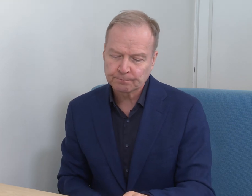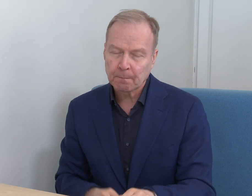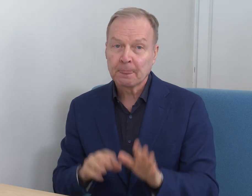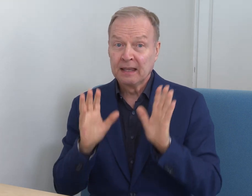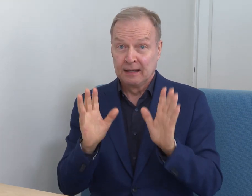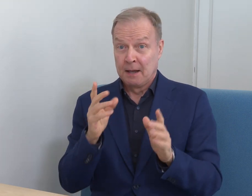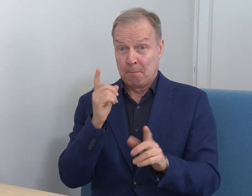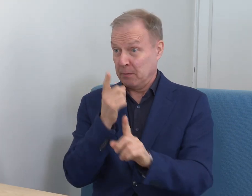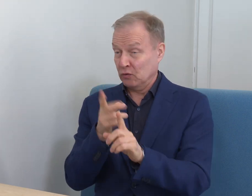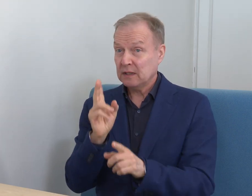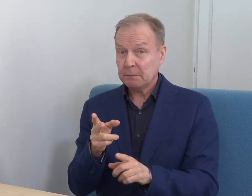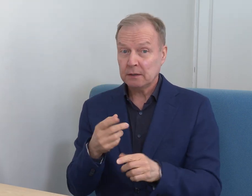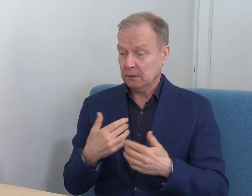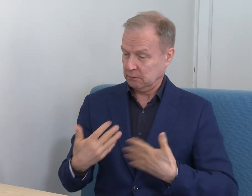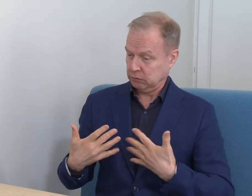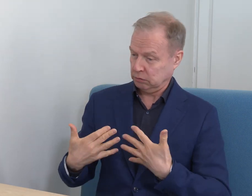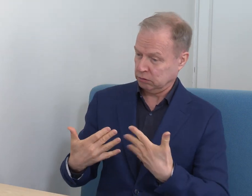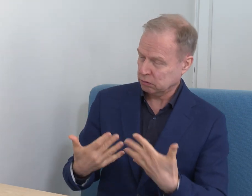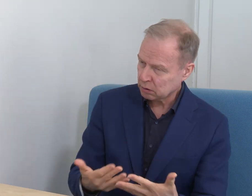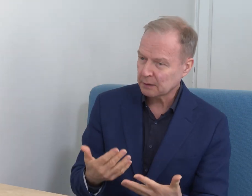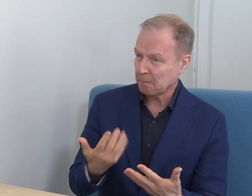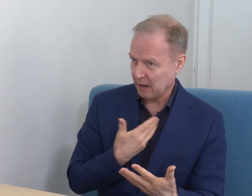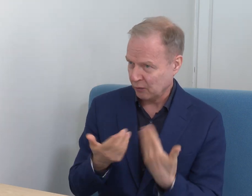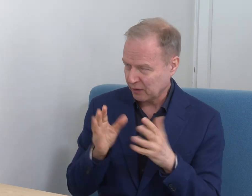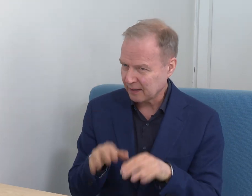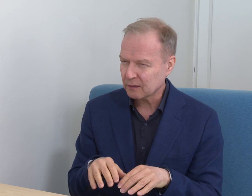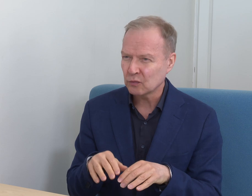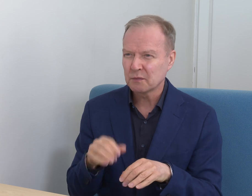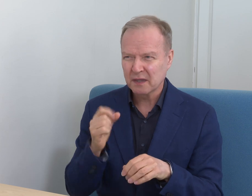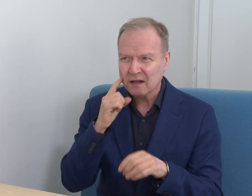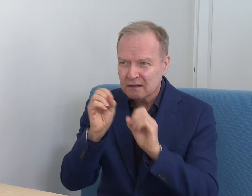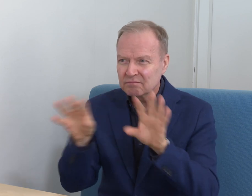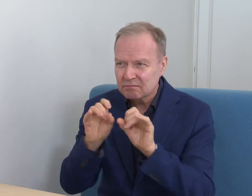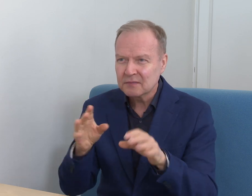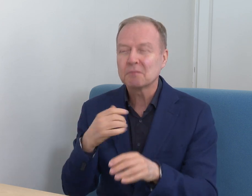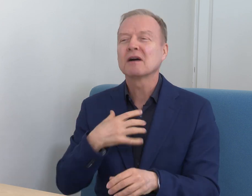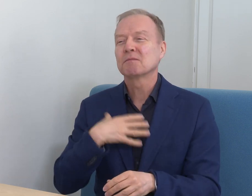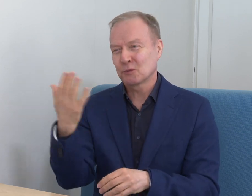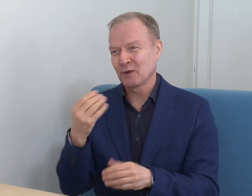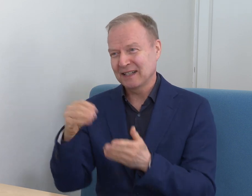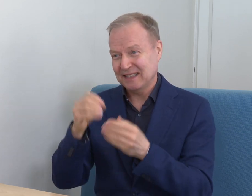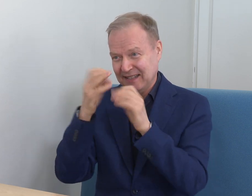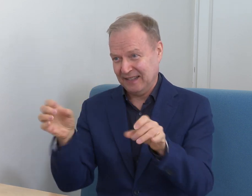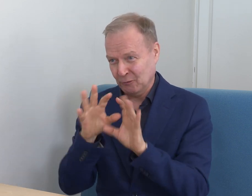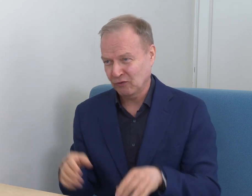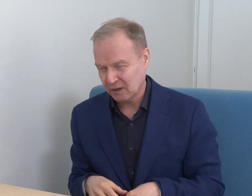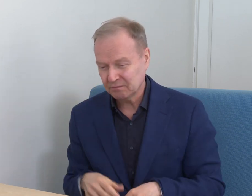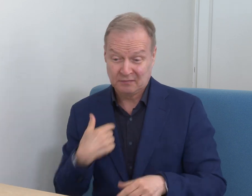Monenlaista on ollut käynnissä ja liitto tiedottaa kyllä, kun asiat etenevät.